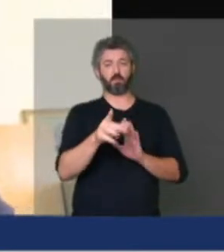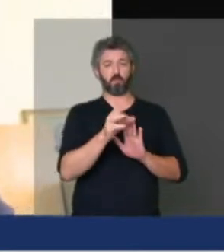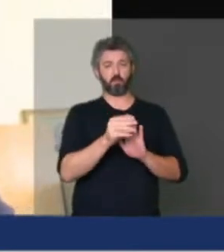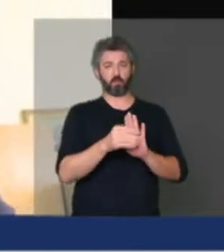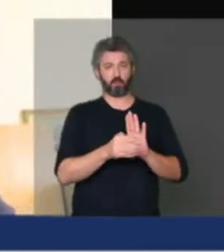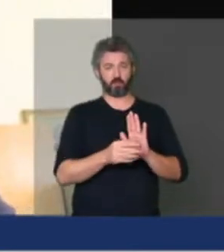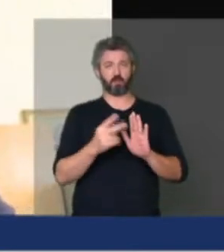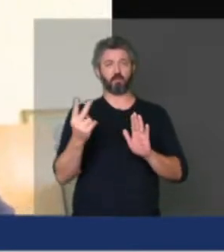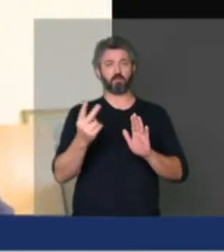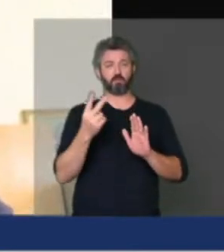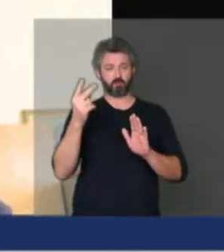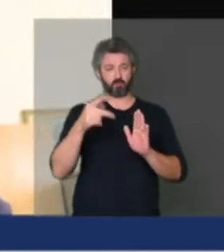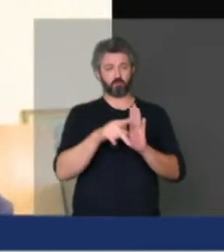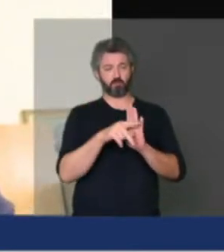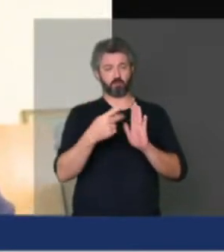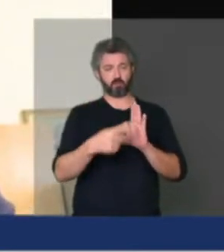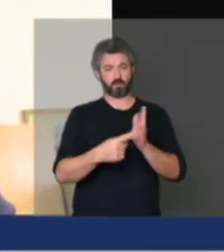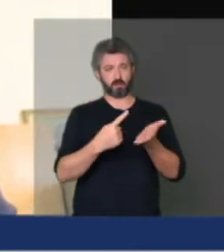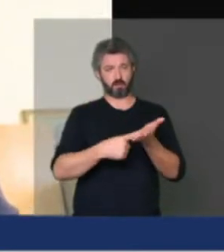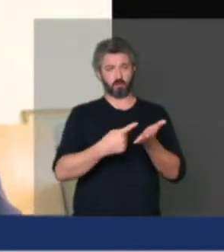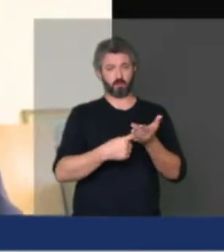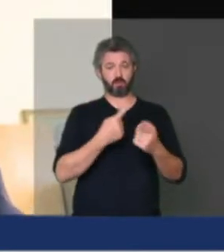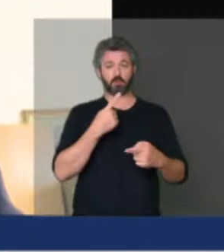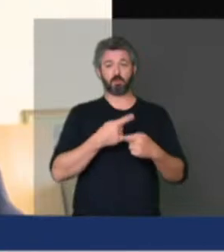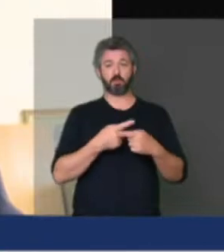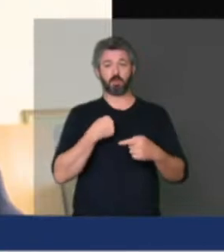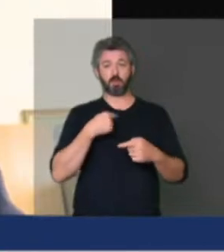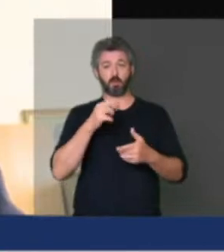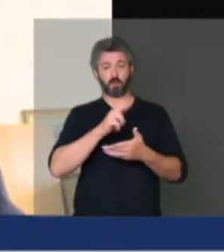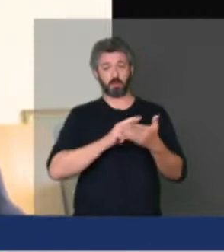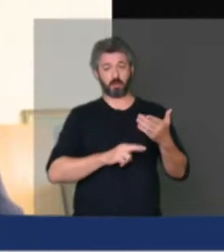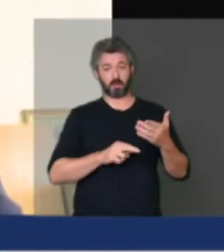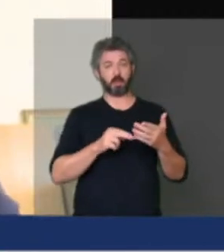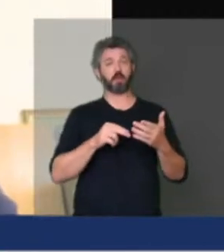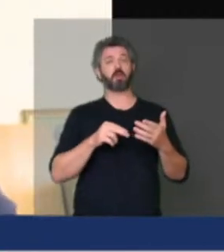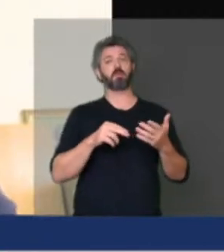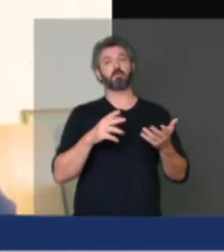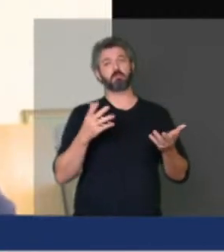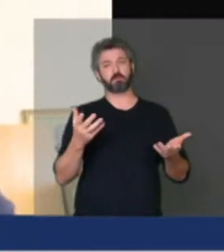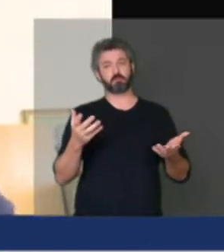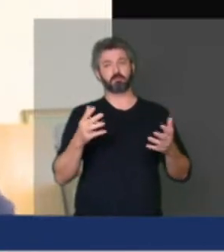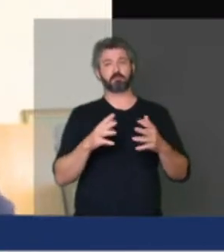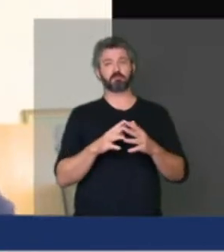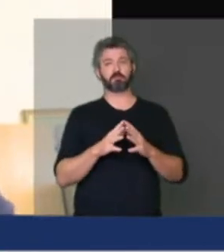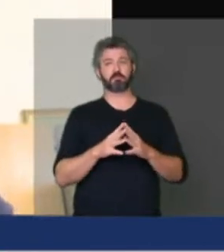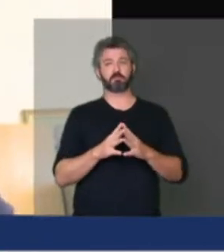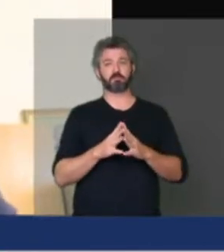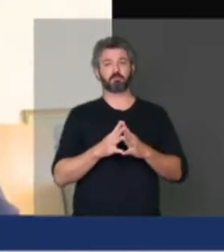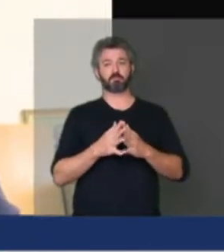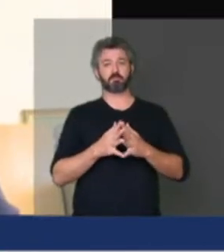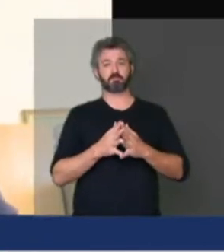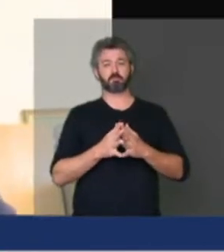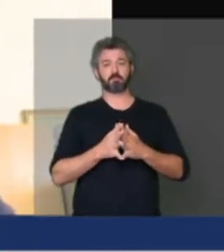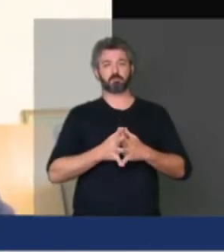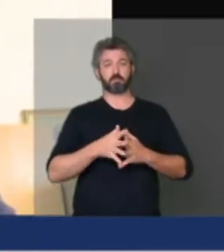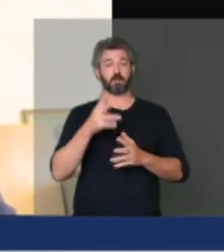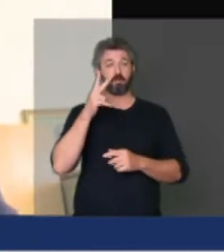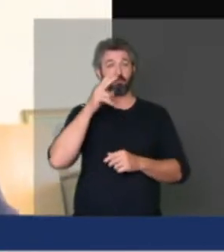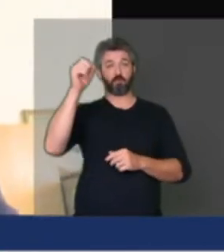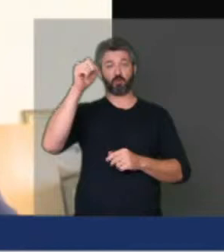AO MÉRITO DESTRATO ADO, PASSO ATÉ PORQUE EU FUI RELATOR E VITORIOSOS NAS COMISSÕES, ESPECIALMENTE NA CCJ. NA COMISSÃO DE RELAÇÕES